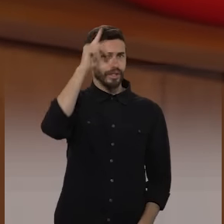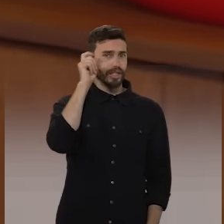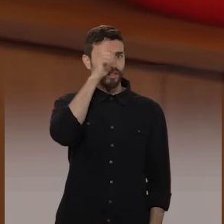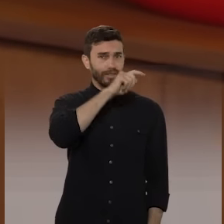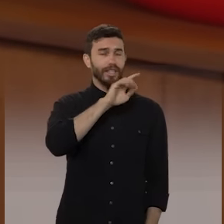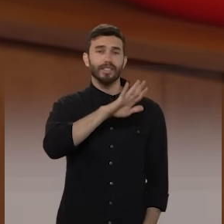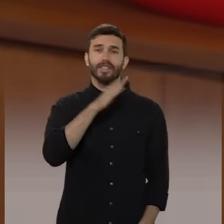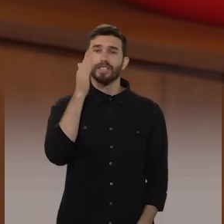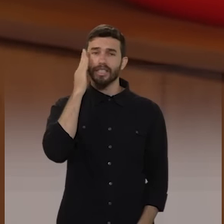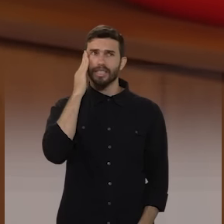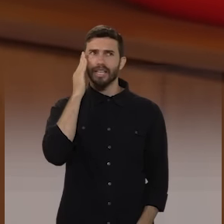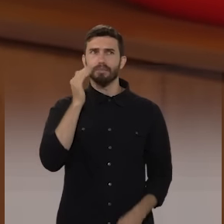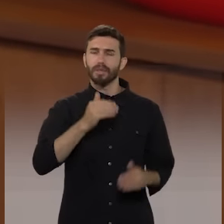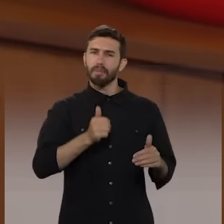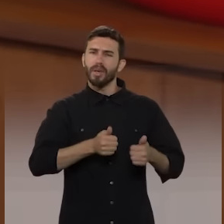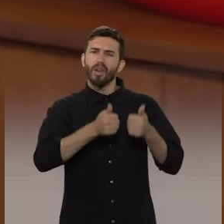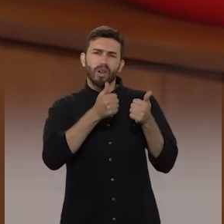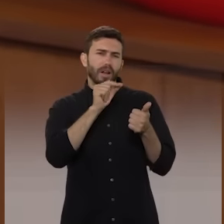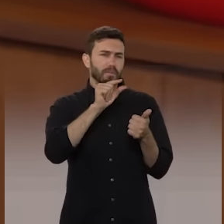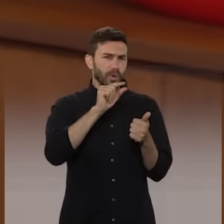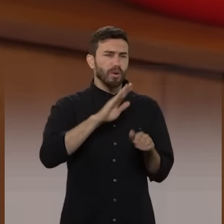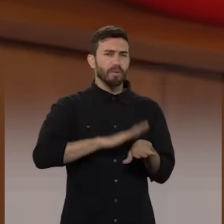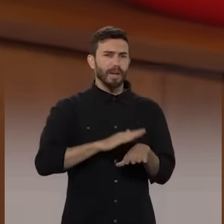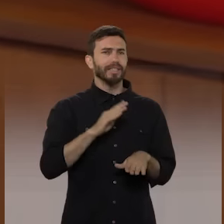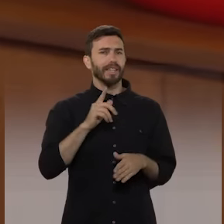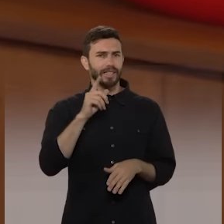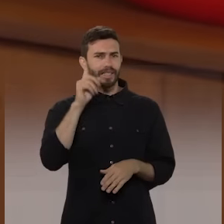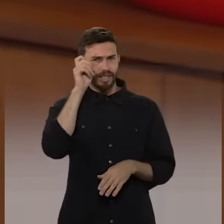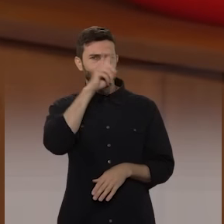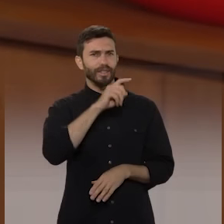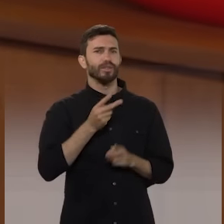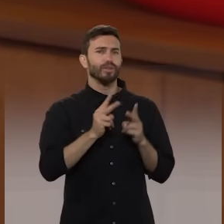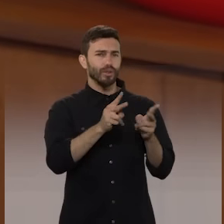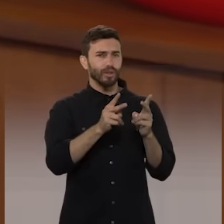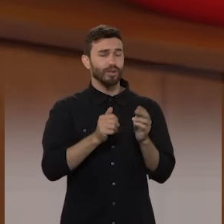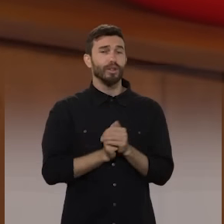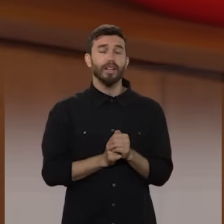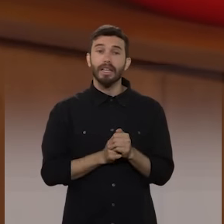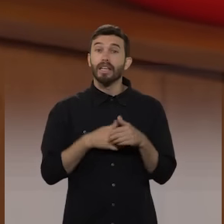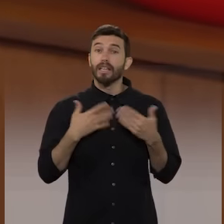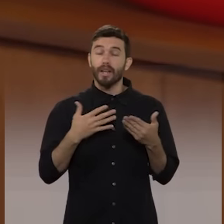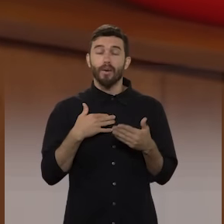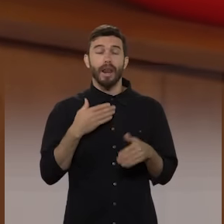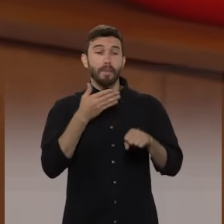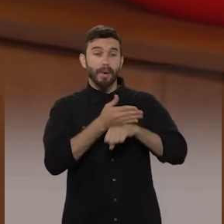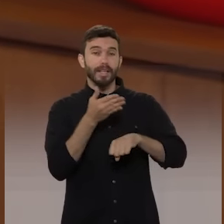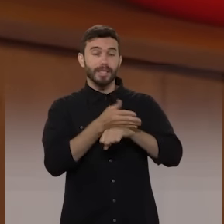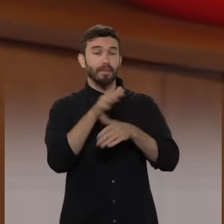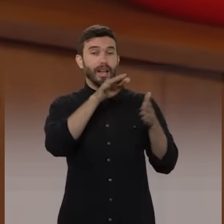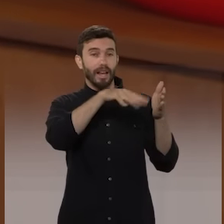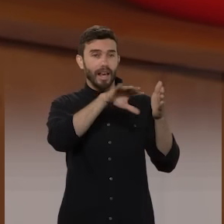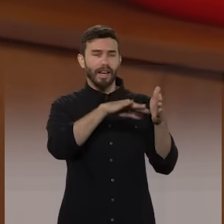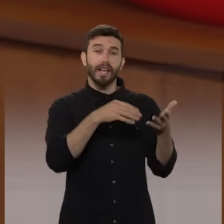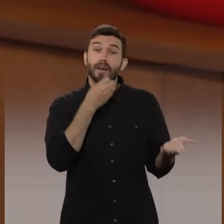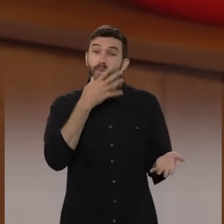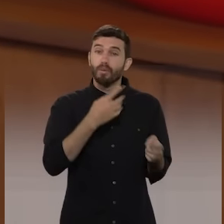mas ainda temos algumas dificuldades, mas estar lá nos deixa muito próximo da solução. Nós vivemos a